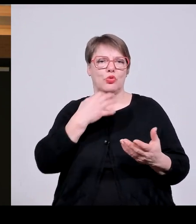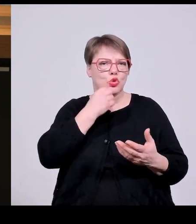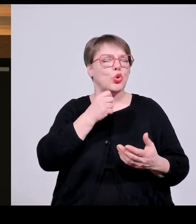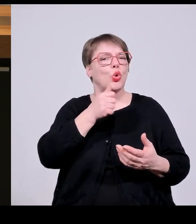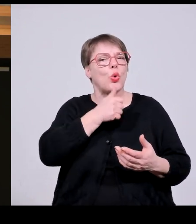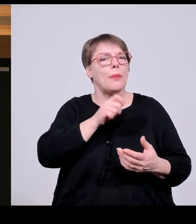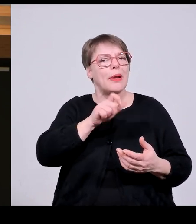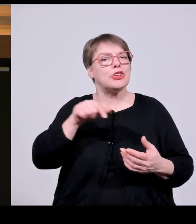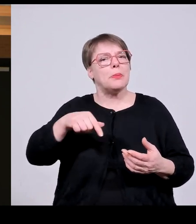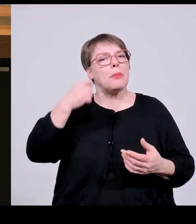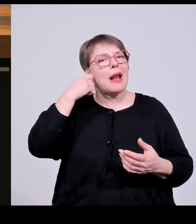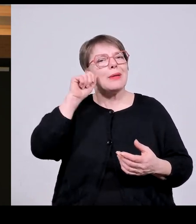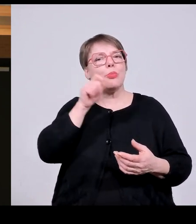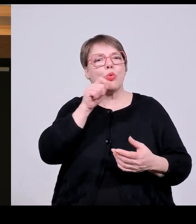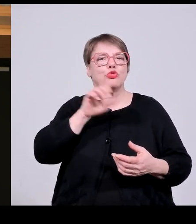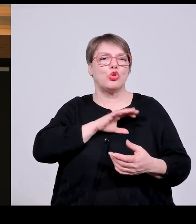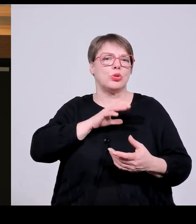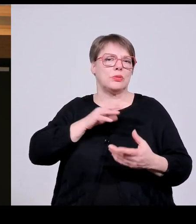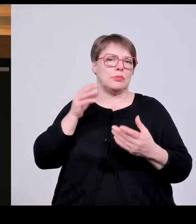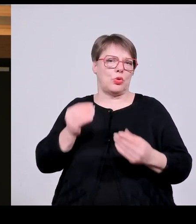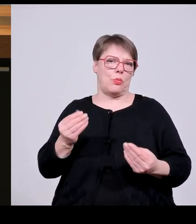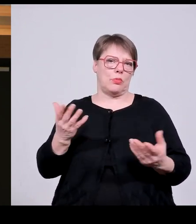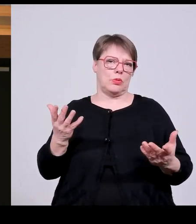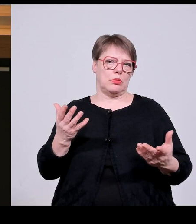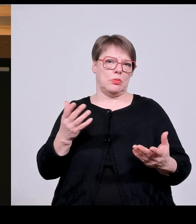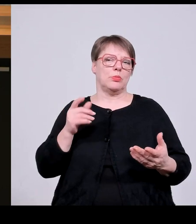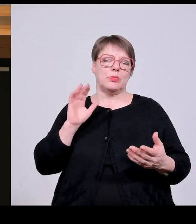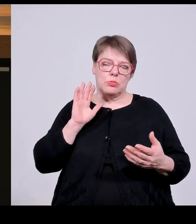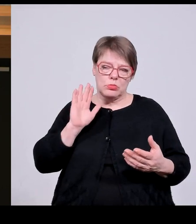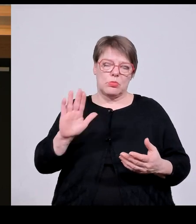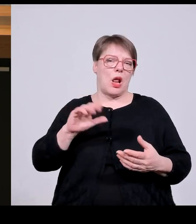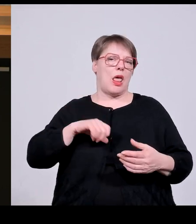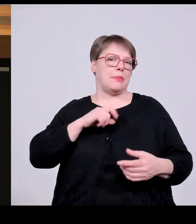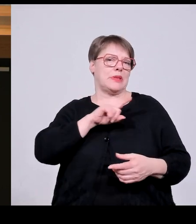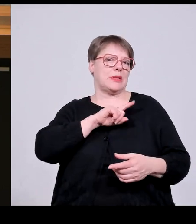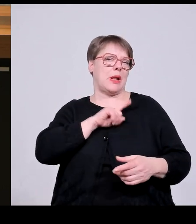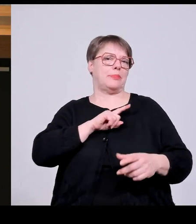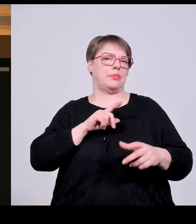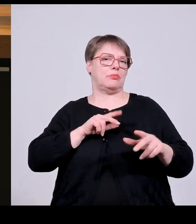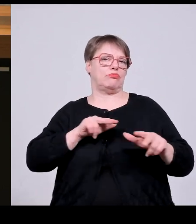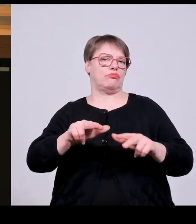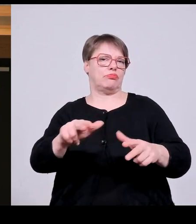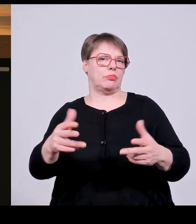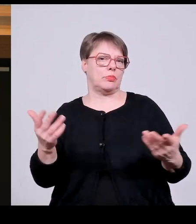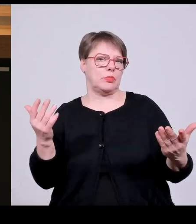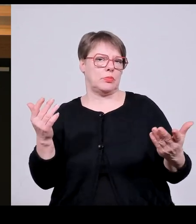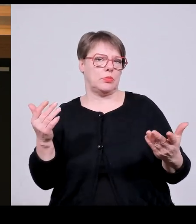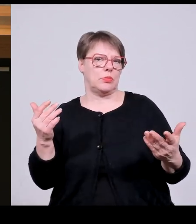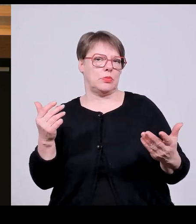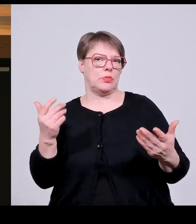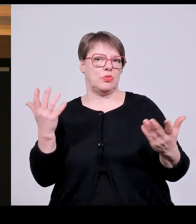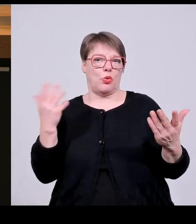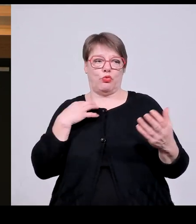des Gesundheitswesens wollen. Und das kriegen wir tatsächlich nur hin, wenn wir mehr Fachkräfte haben, wenn die Stelle nicht frei sind, wenn